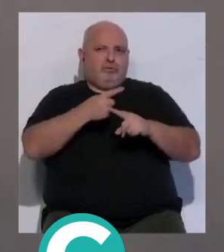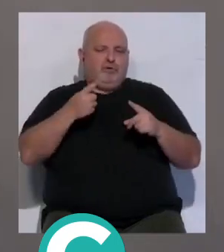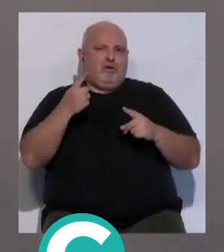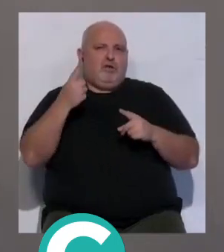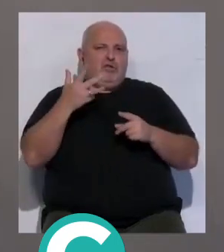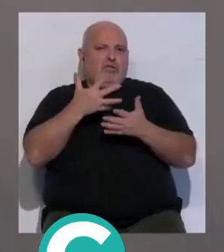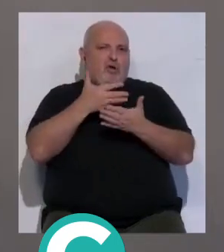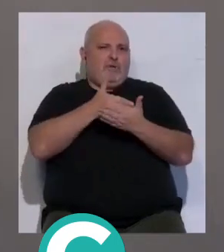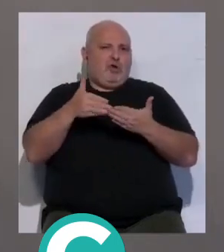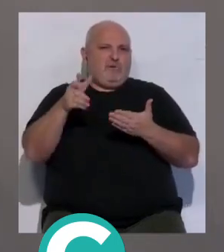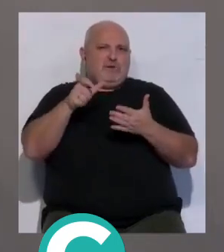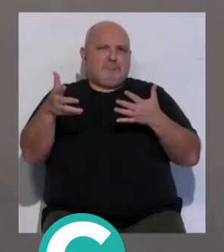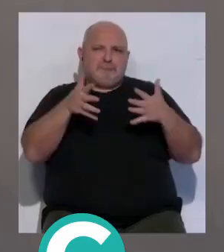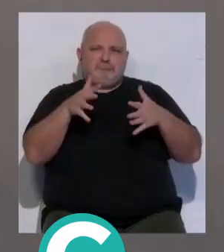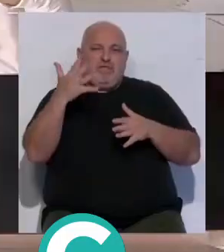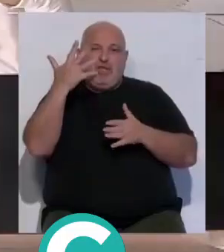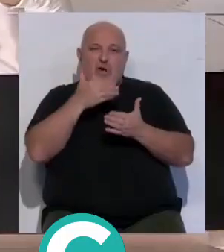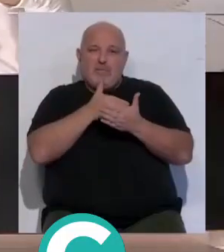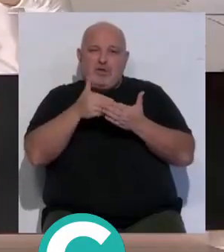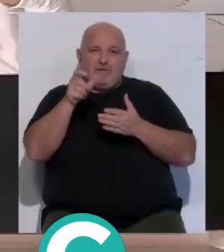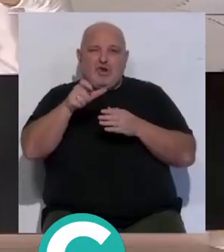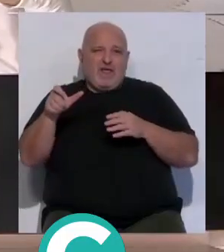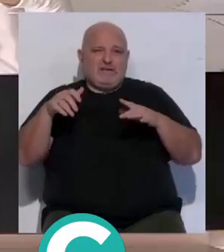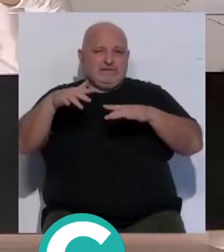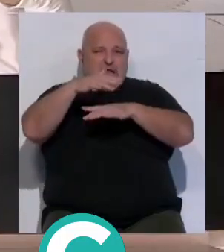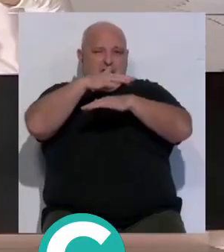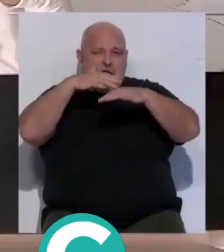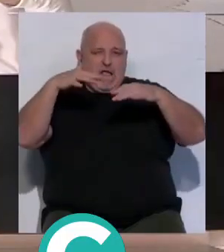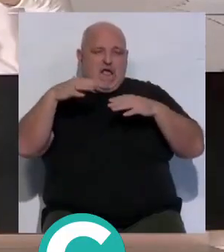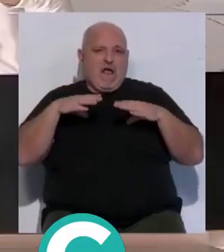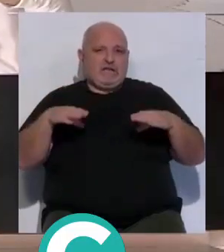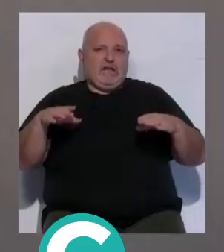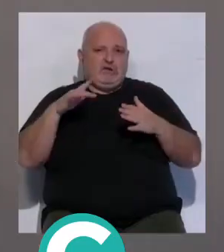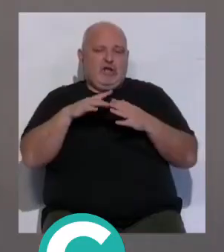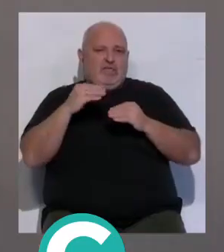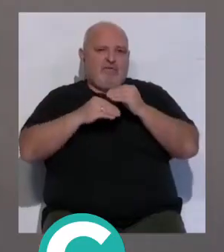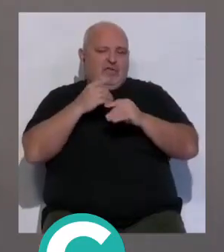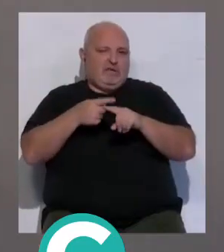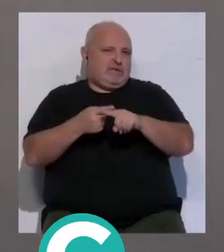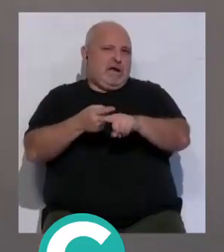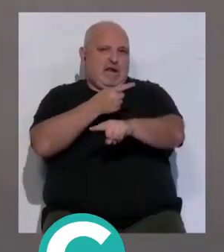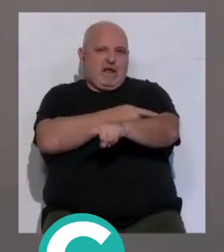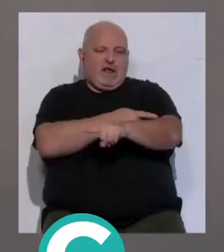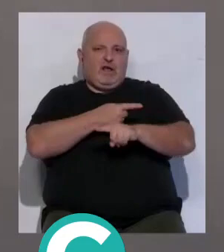5 millones según calculan 5 millones de personas Eso es imposible porque hemos visto robos gente